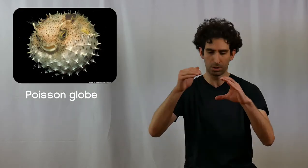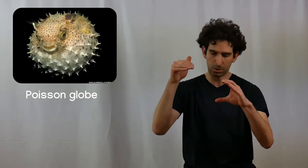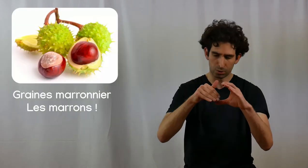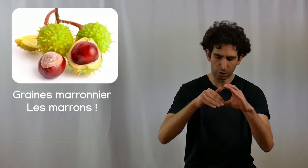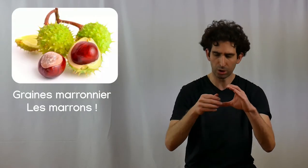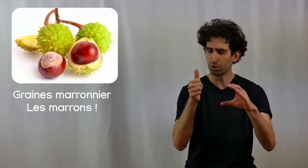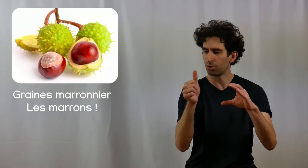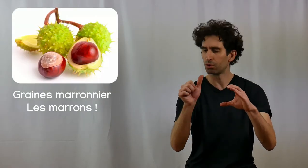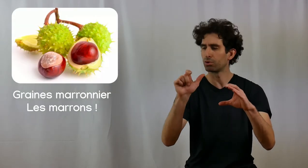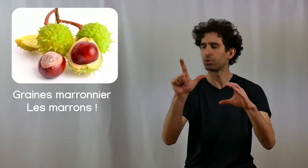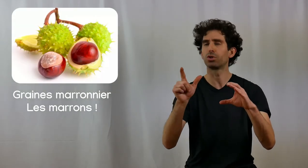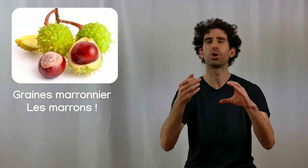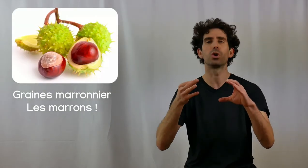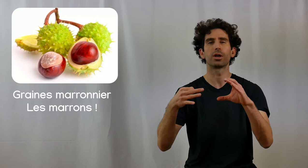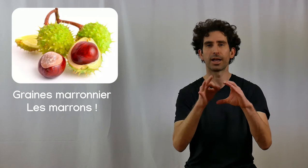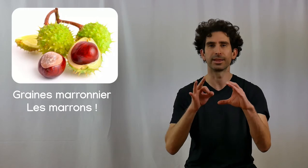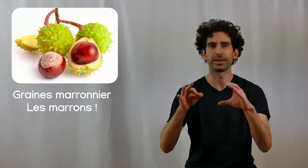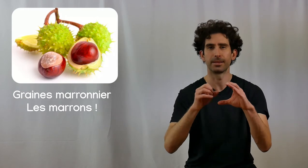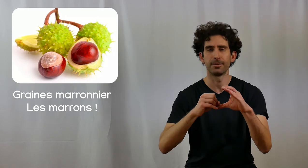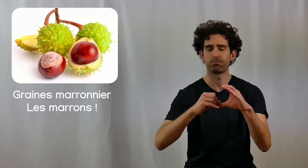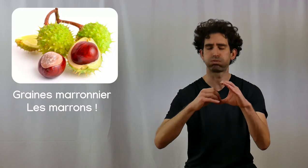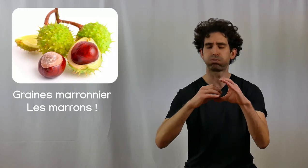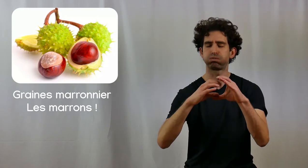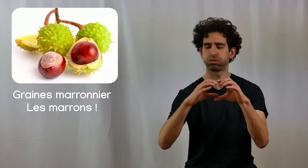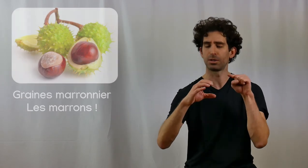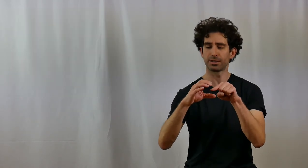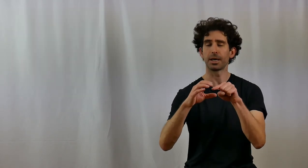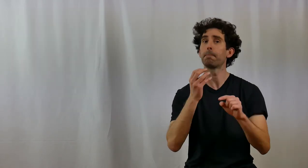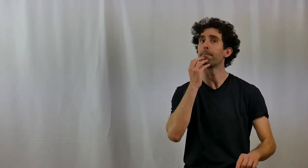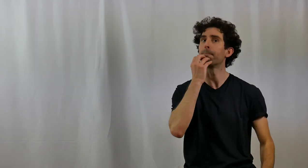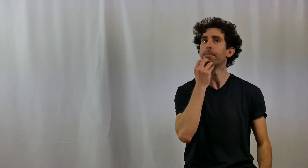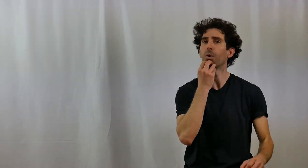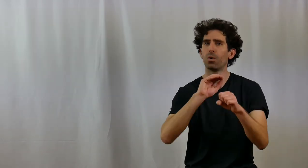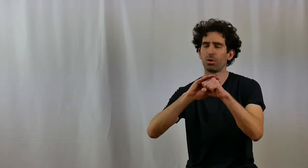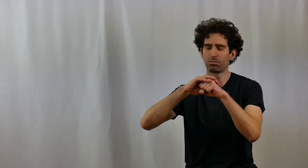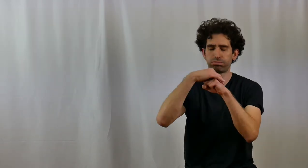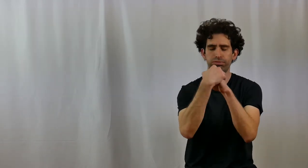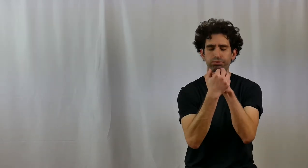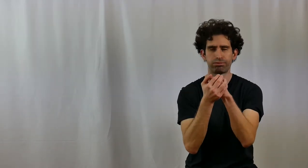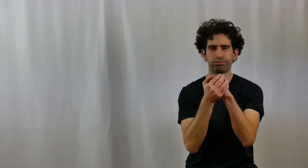Dedans, une ou deux graines grossissent. Ce sont les marrons.